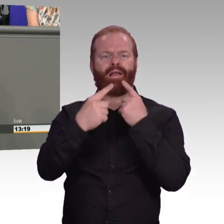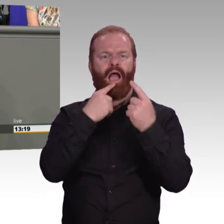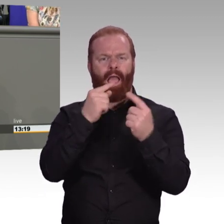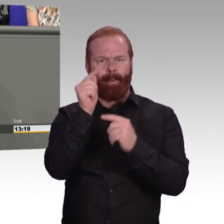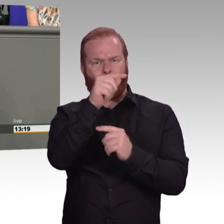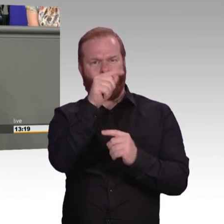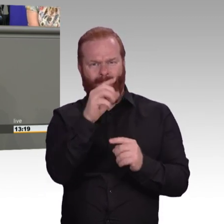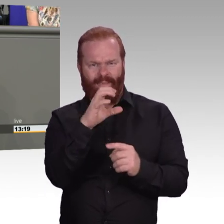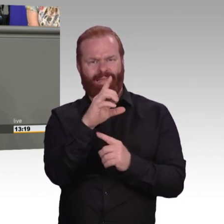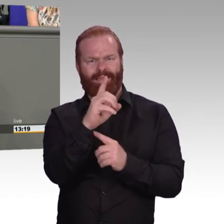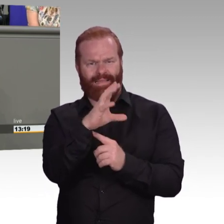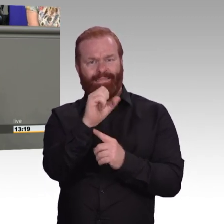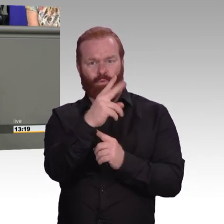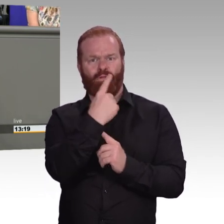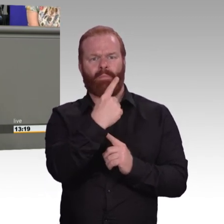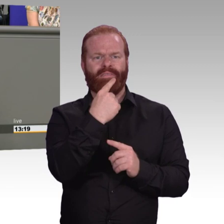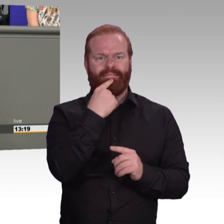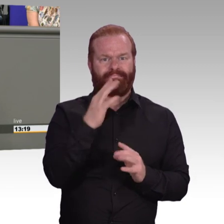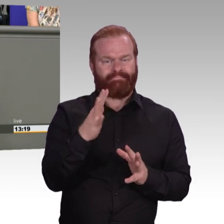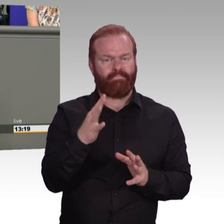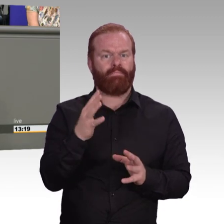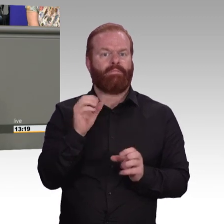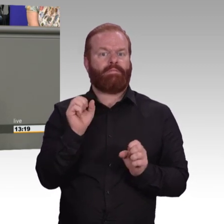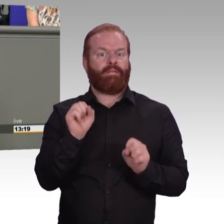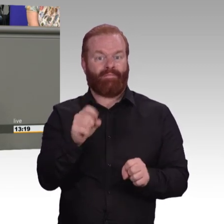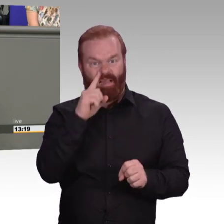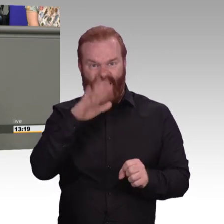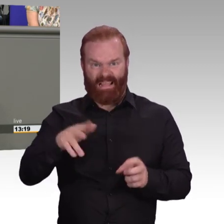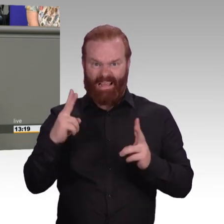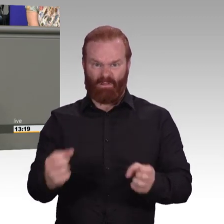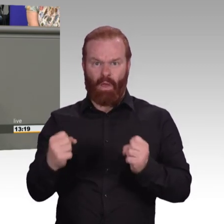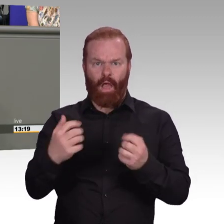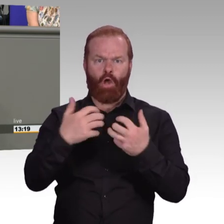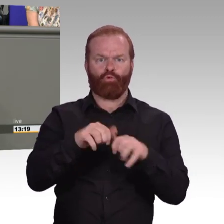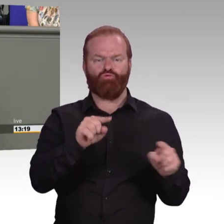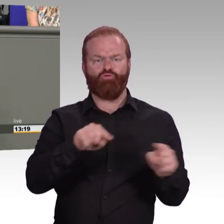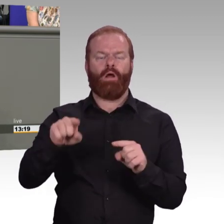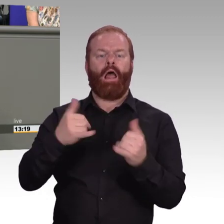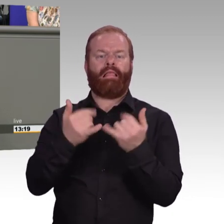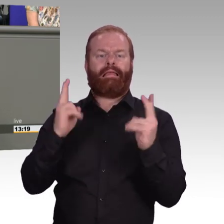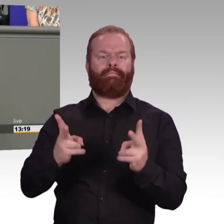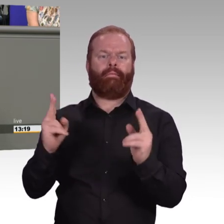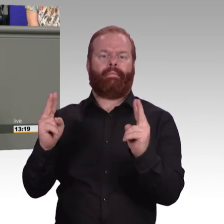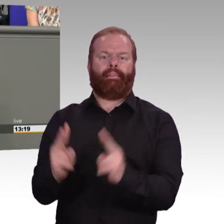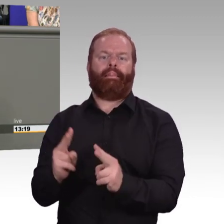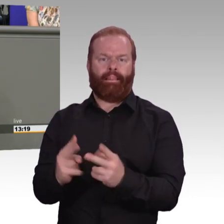eine Kehrtwende in Richtung linker Ideologie vollzogen und diese Bedenken schon im Koalitionsvertrag über Bord geworfen.